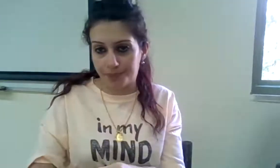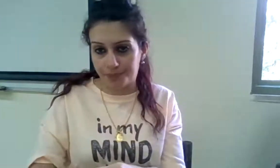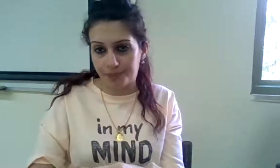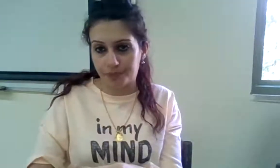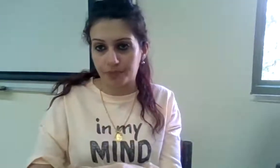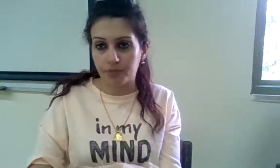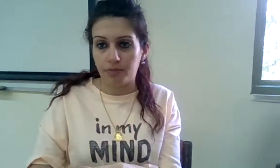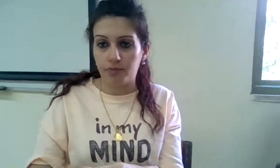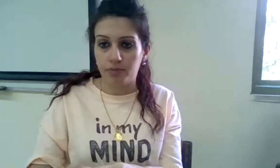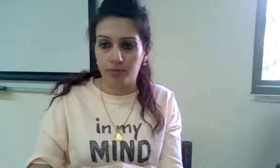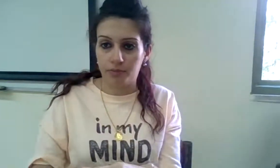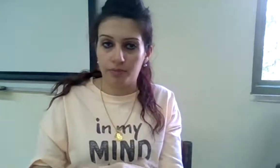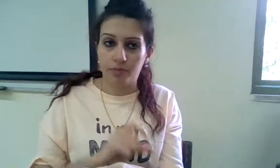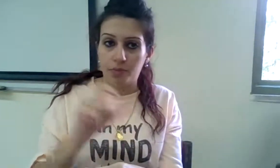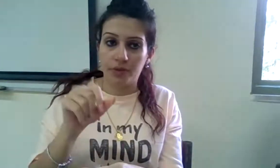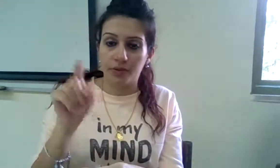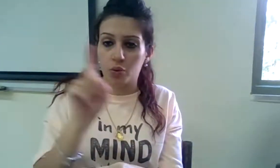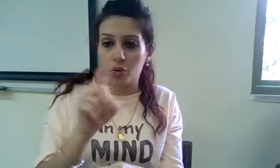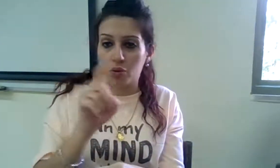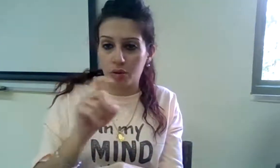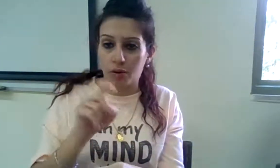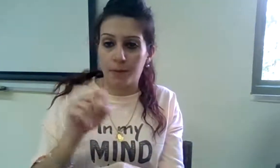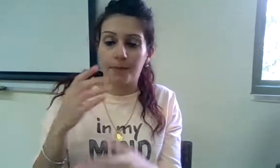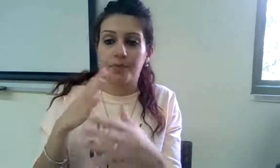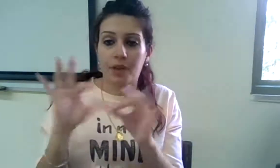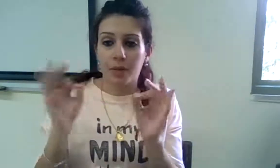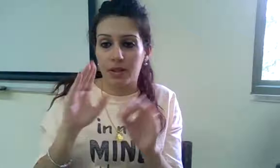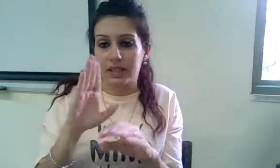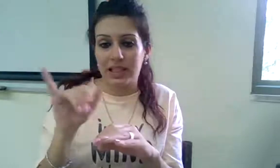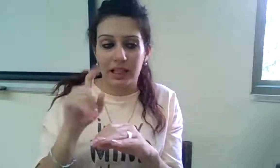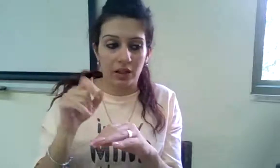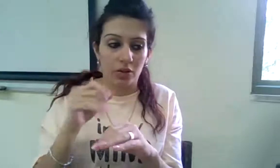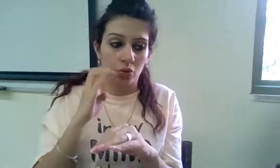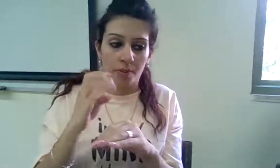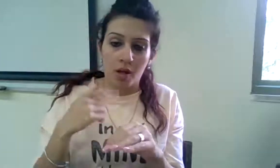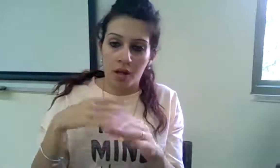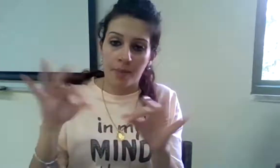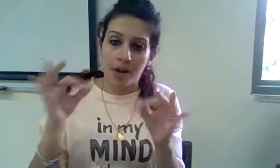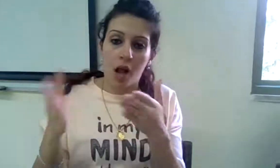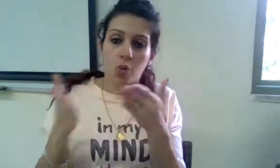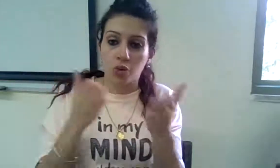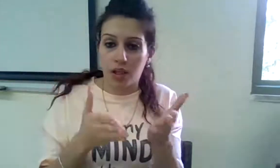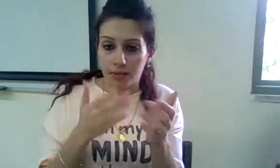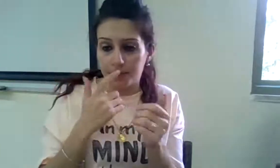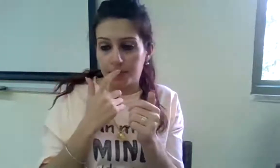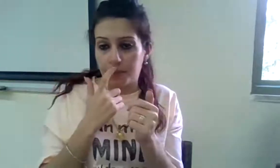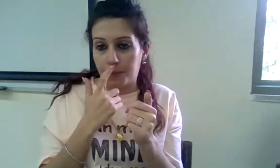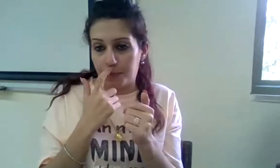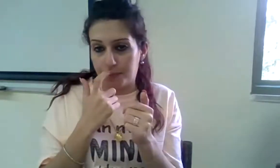وتلك يجب أن تكون أولويتنا في هذه الظروف العصيبة